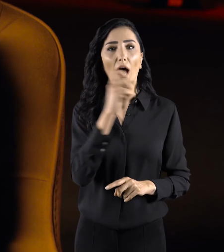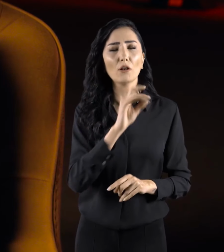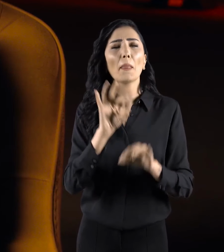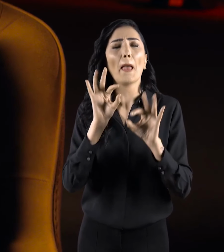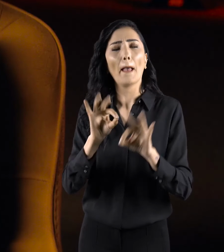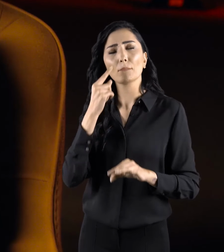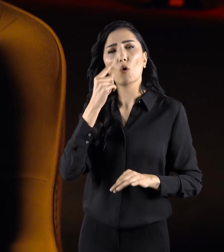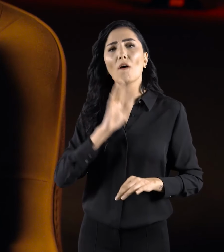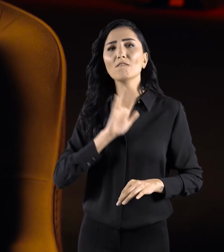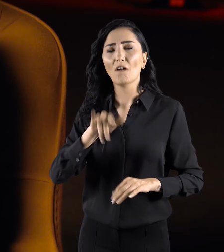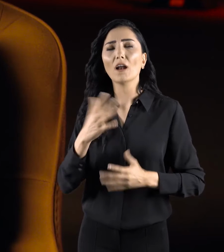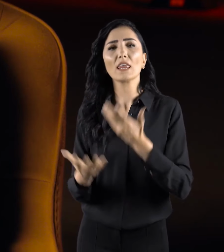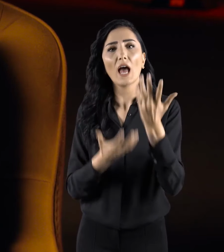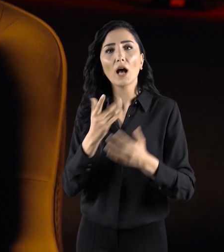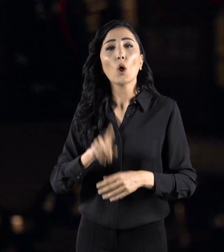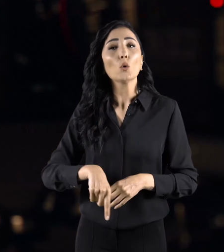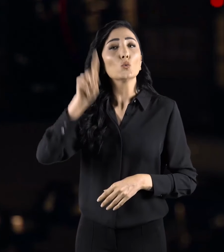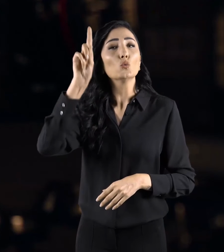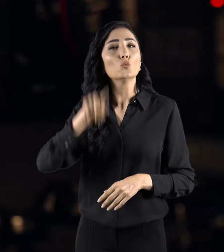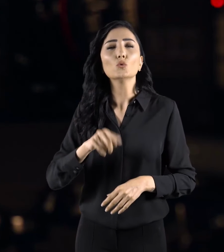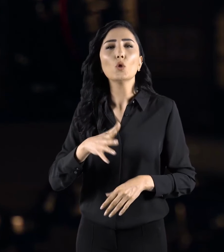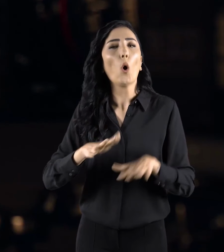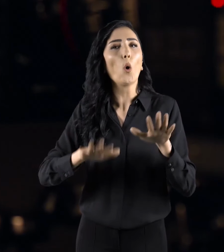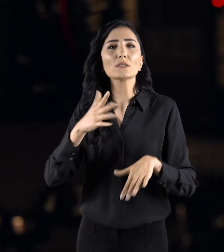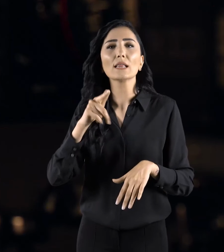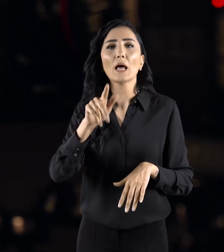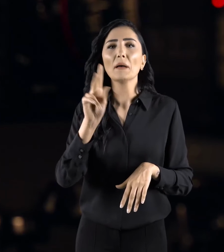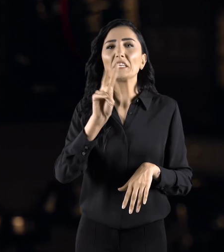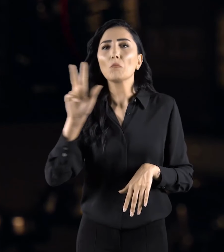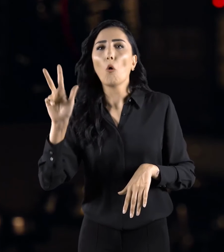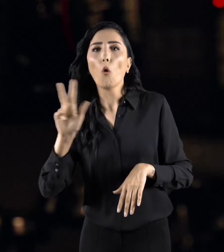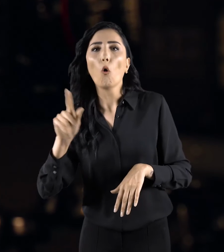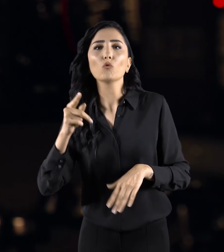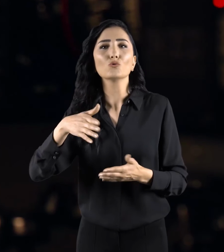sık görülebiliyor yangınlar. Hatta günde ortalama 20-30 fundalık ya da